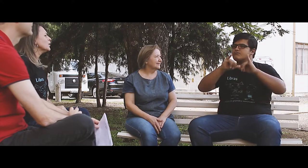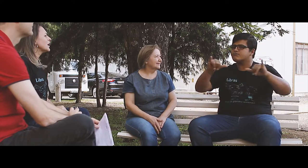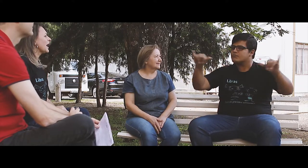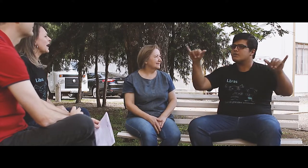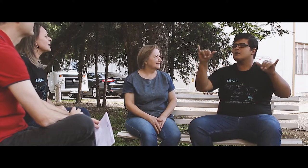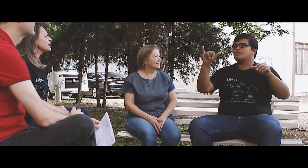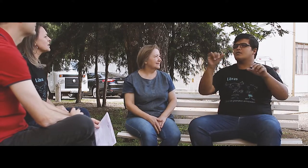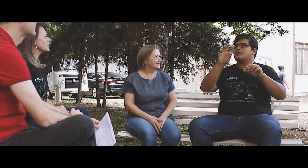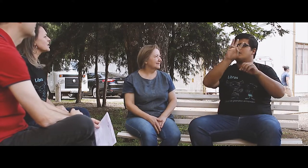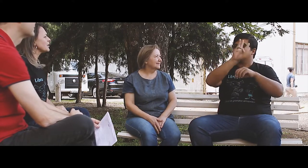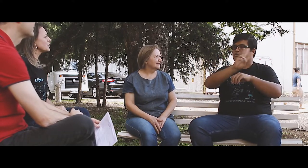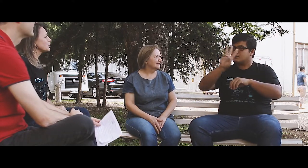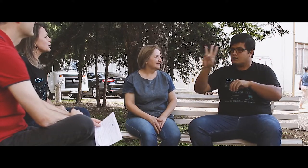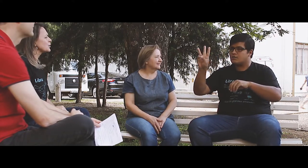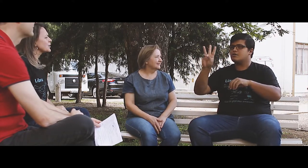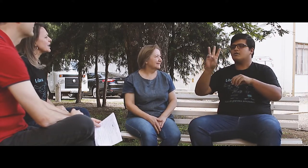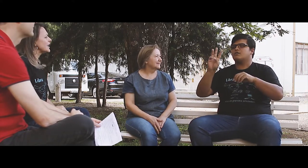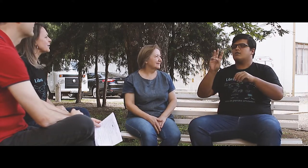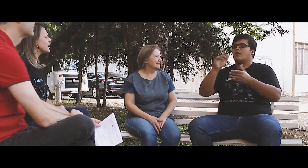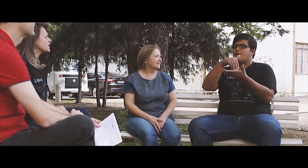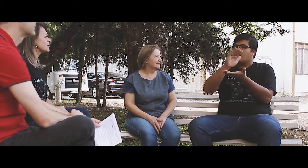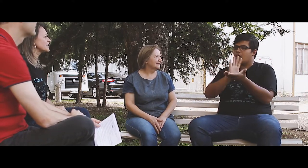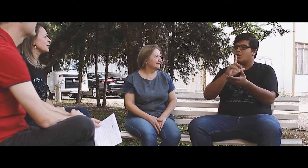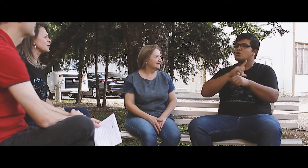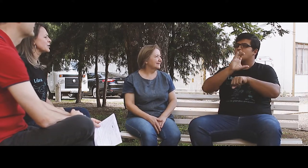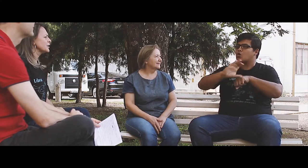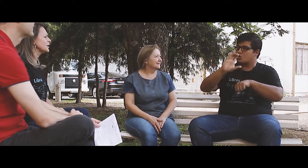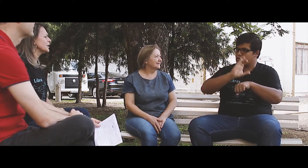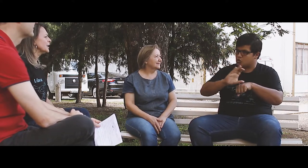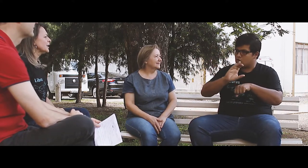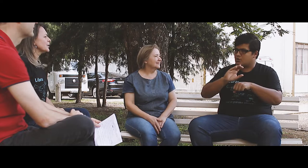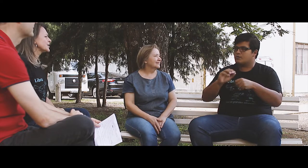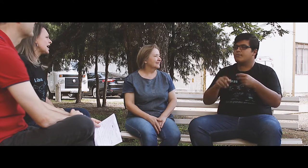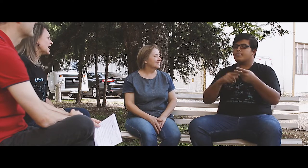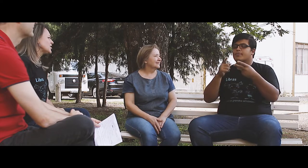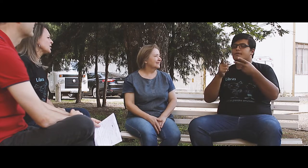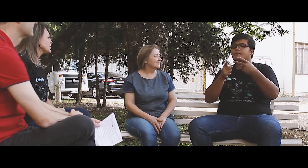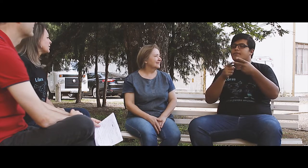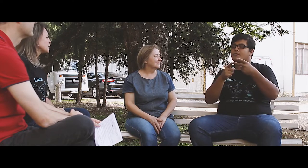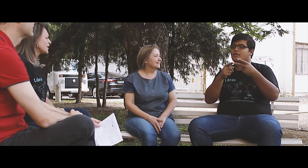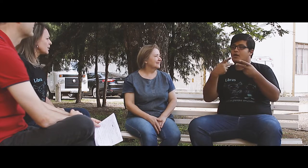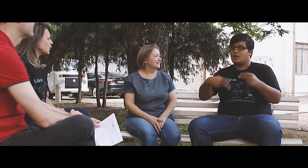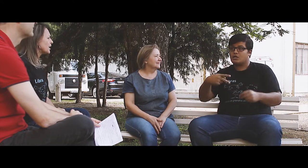O Cas nós temos cursos de Libras, nós temos o site, nós temos Facebook do